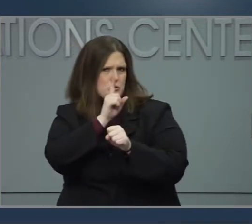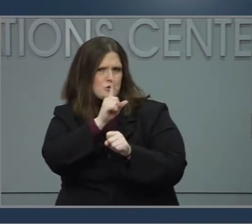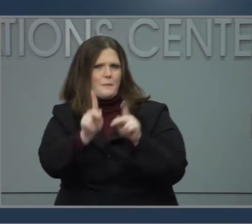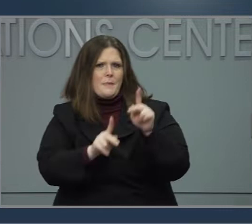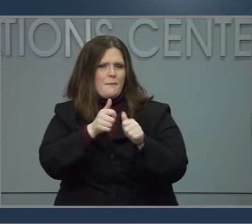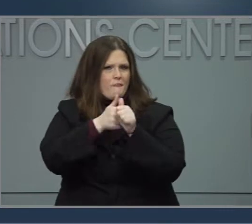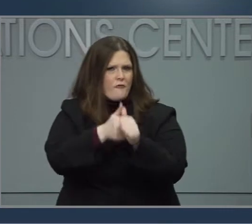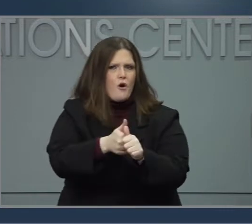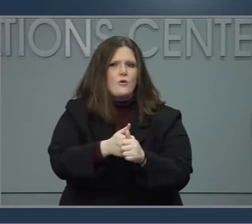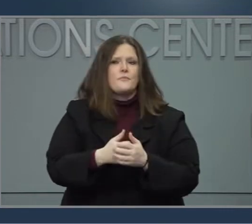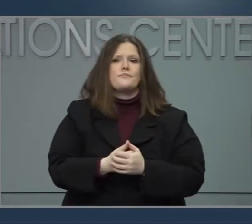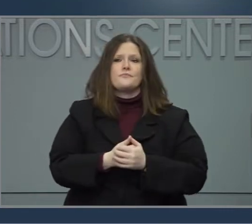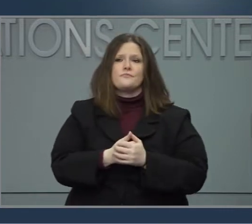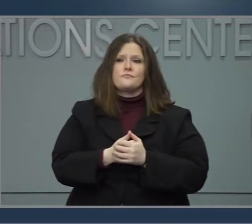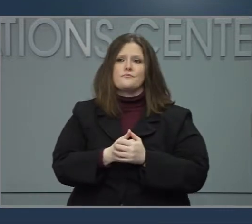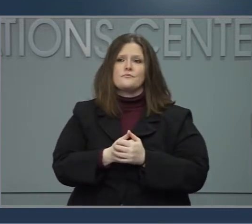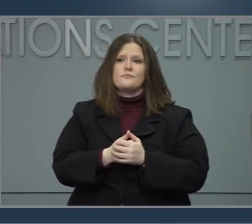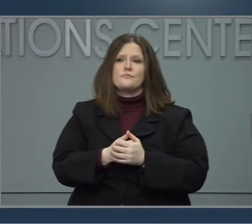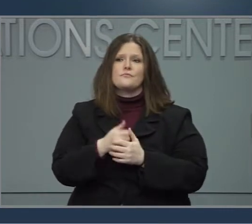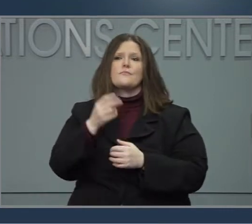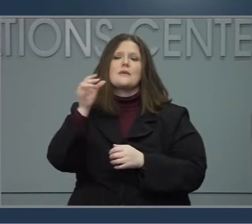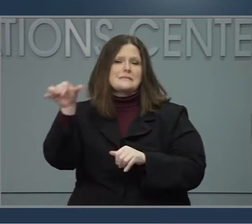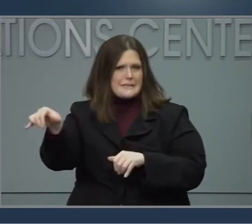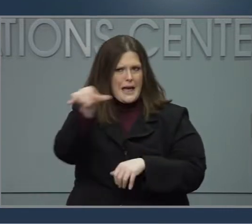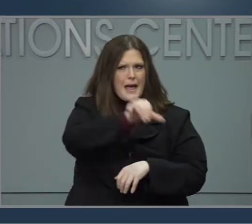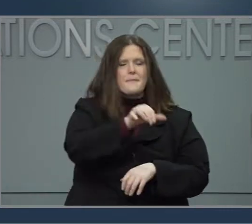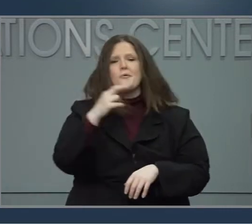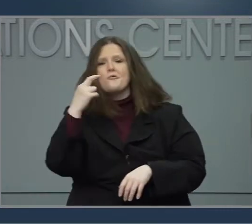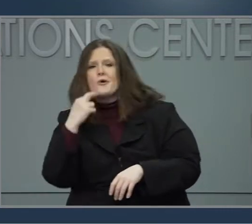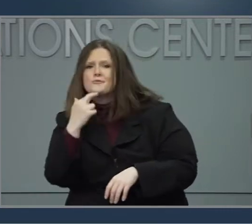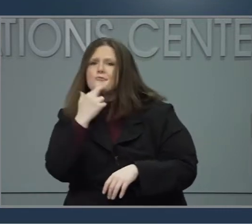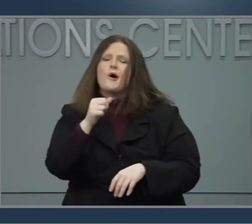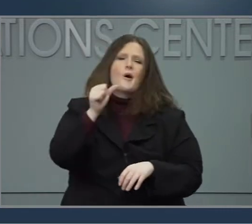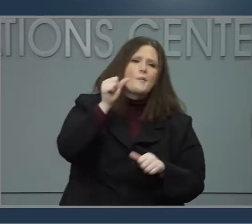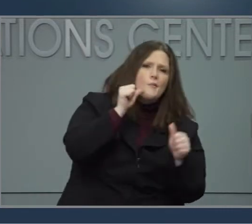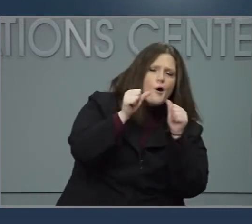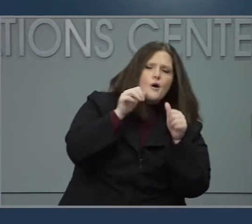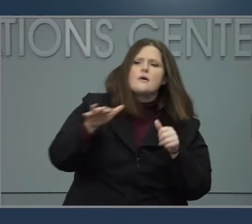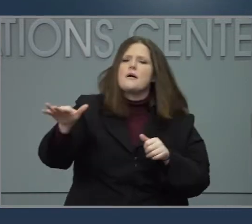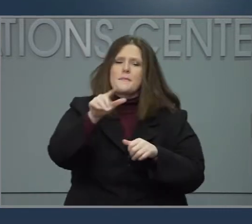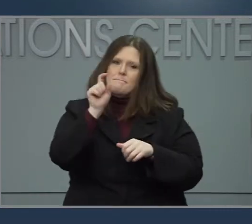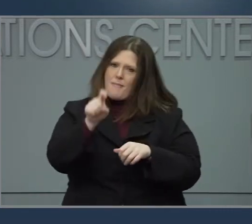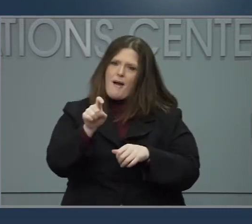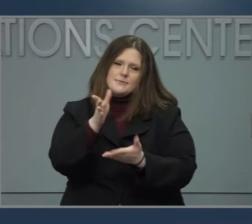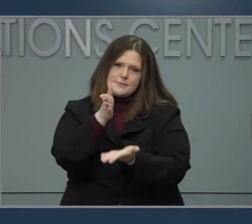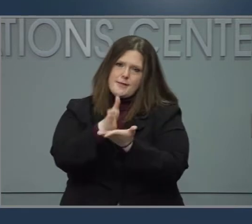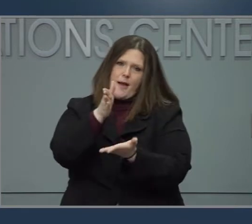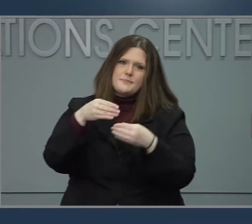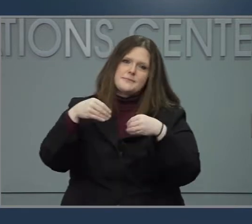Como los restaurantes y otros lugares las ventas de alcohol deben interrumpirse a las once de la noche.